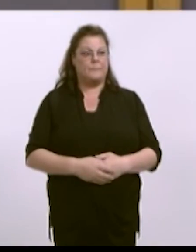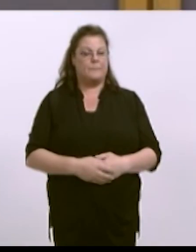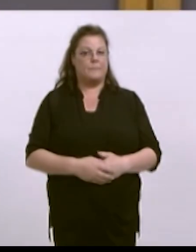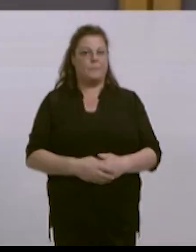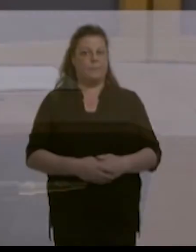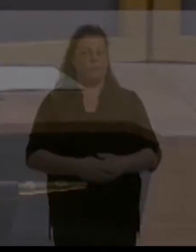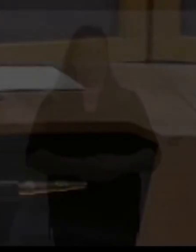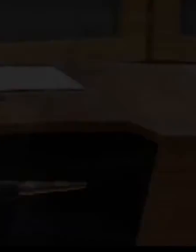Weinidog.